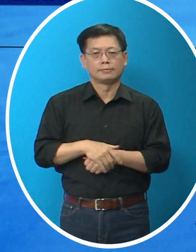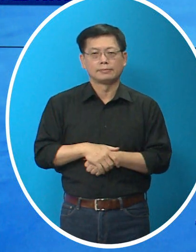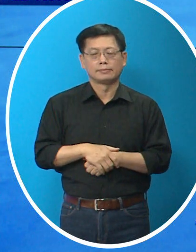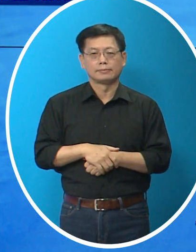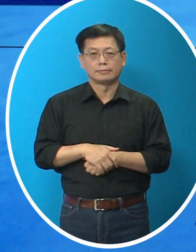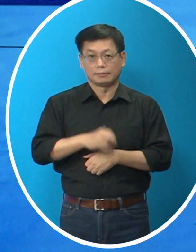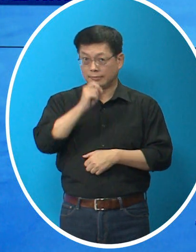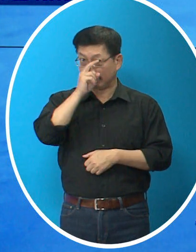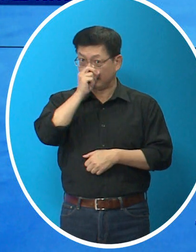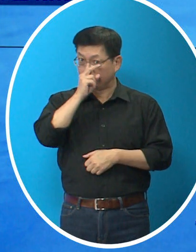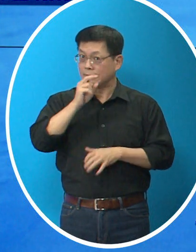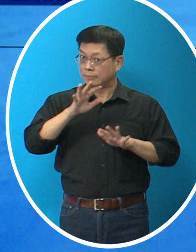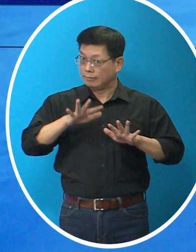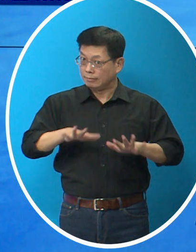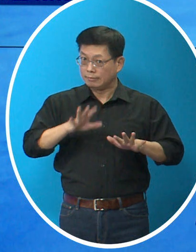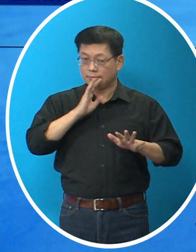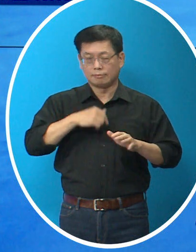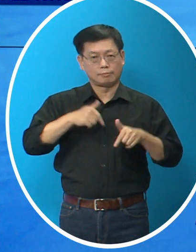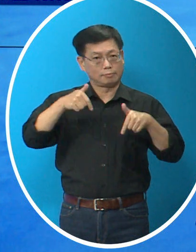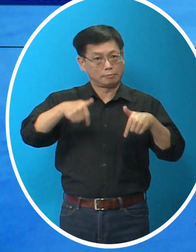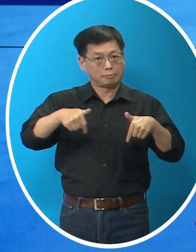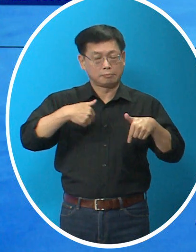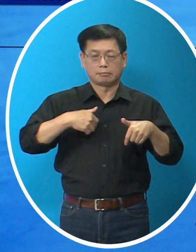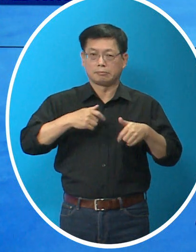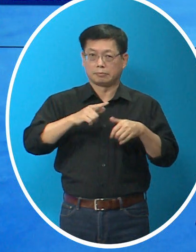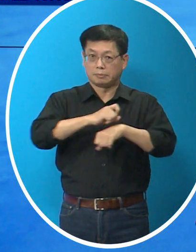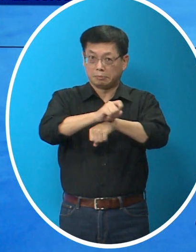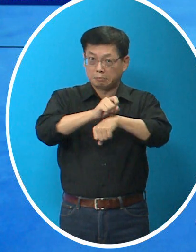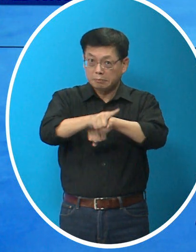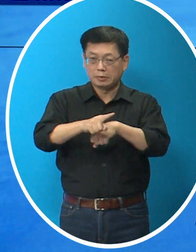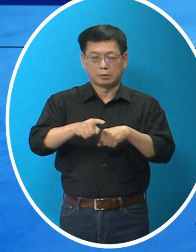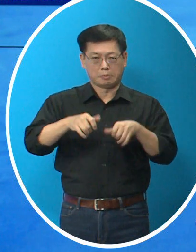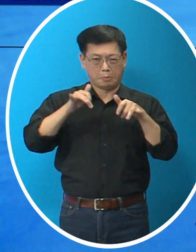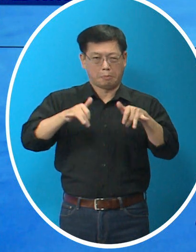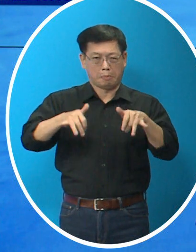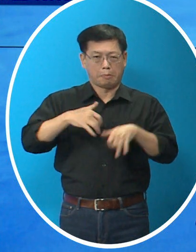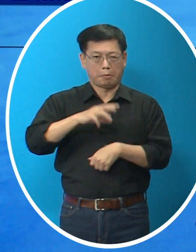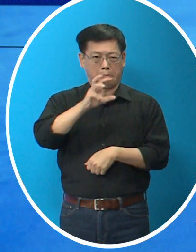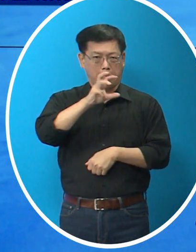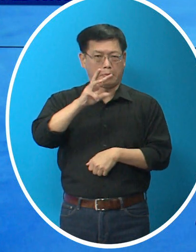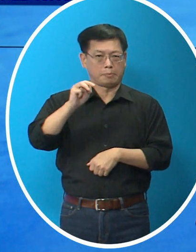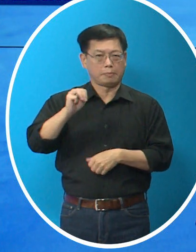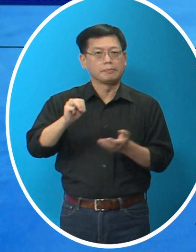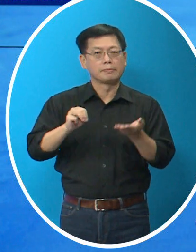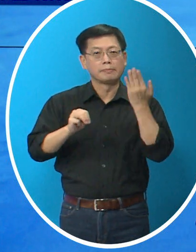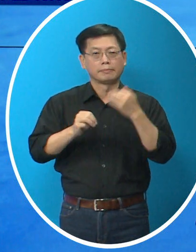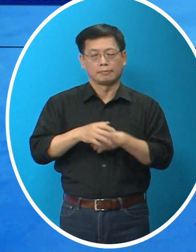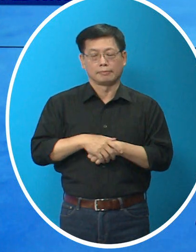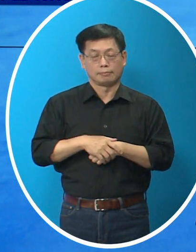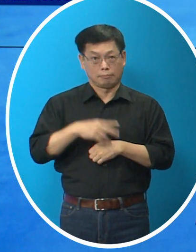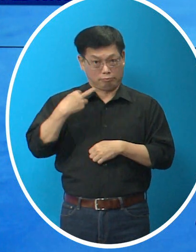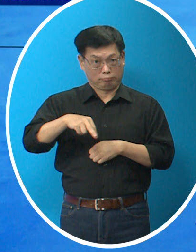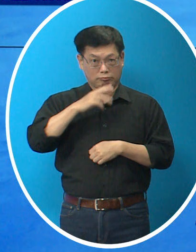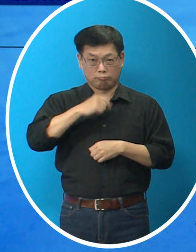在 宜蘭地區今天下午的時雨量 甚至來到80毫米以上 我們可以從雨量圖上面來看